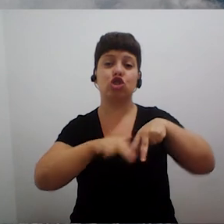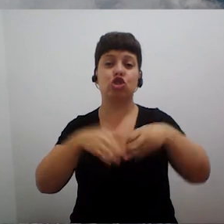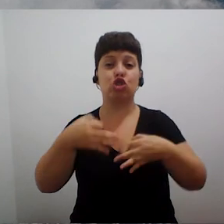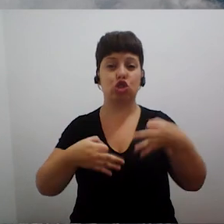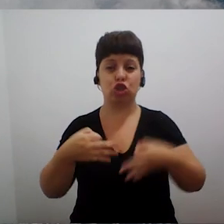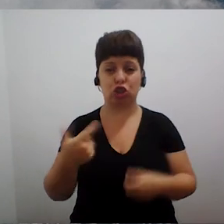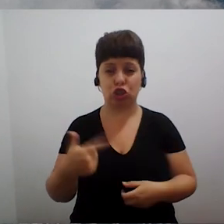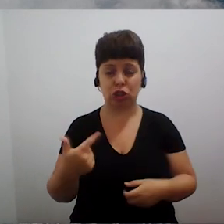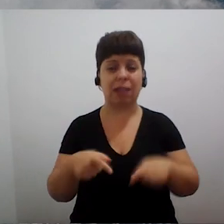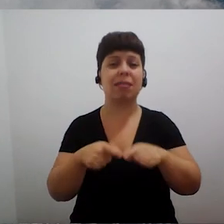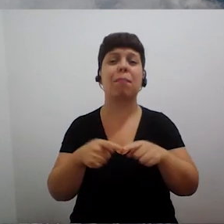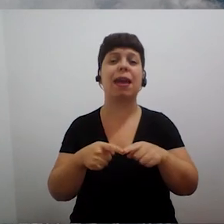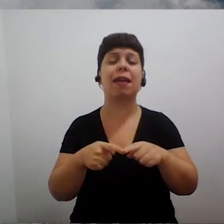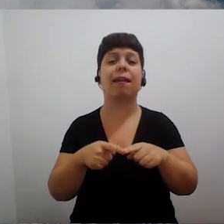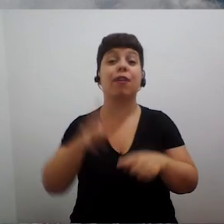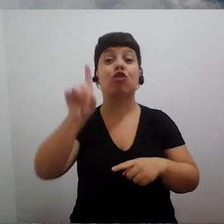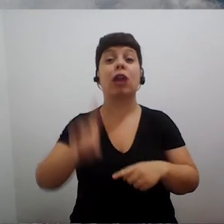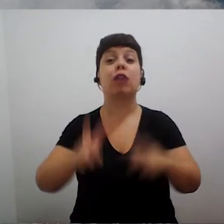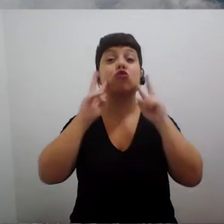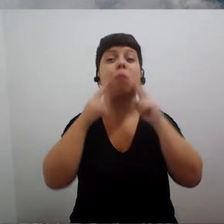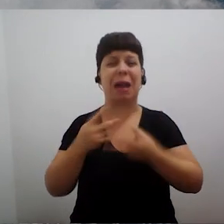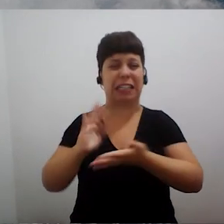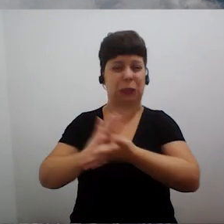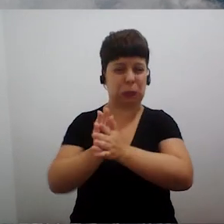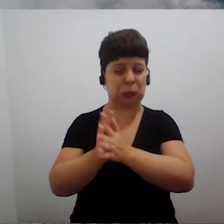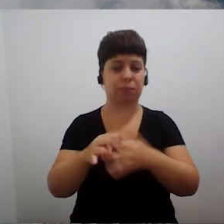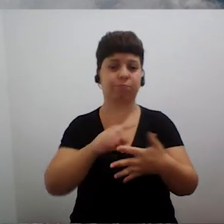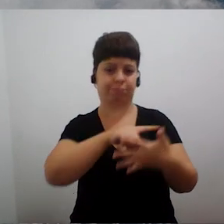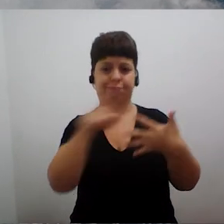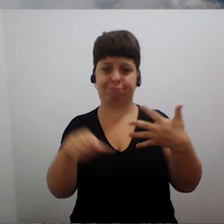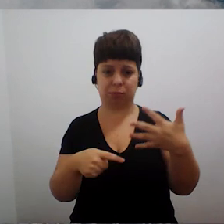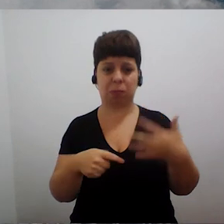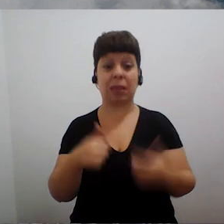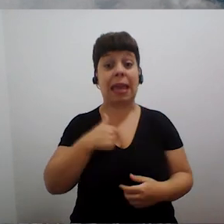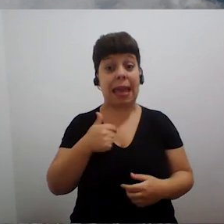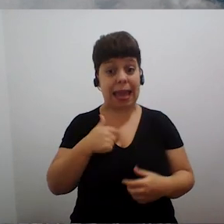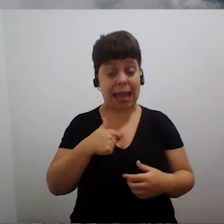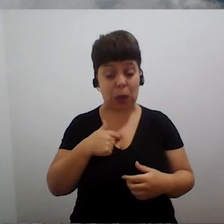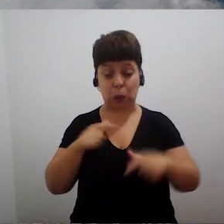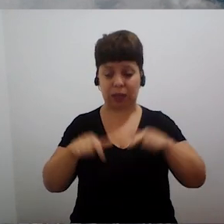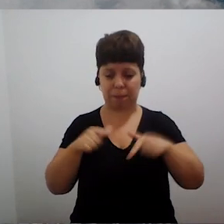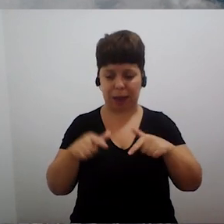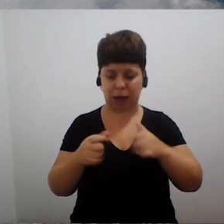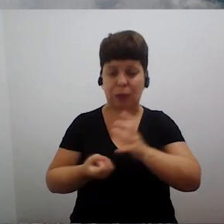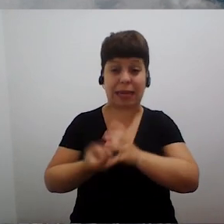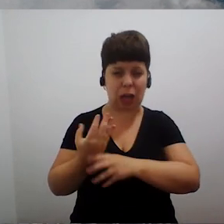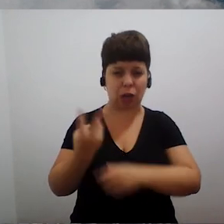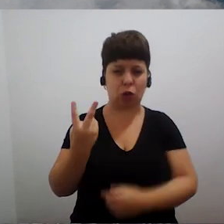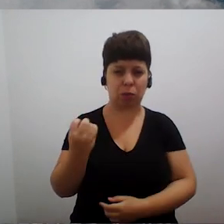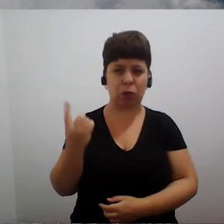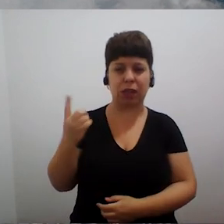Direitos Humanos de uma maneira geral. Na iniciativa que eu trabalho, ela foi criada em 2017,